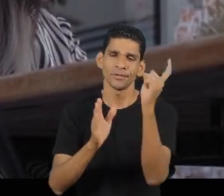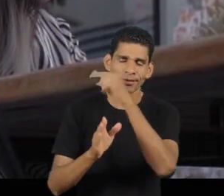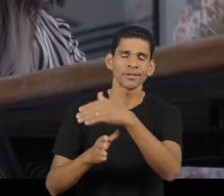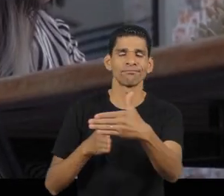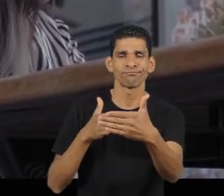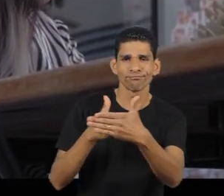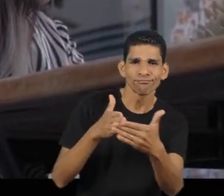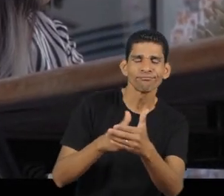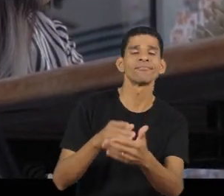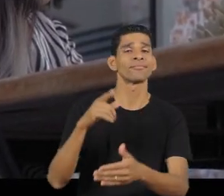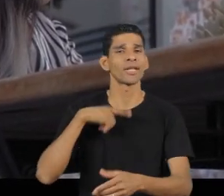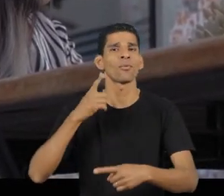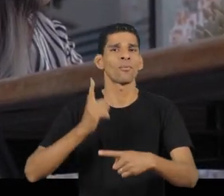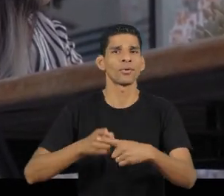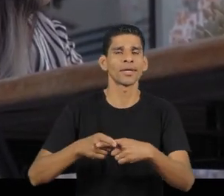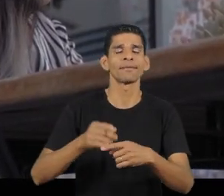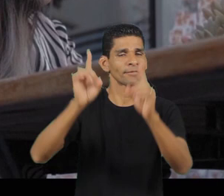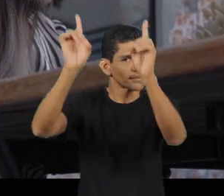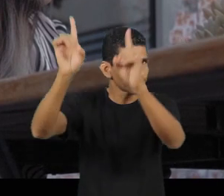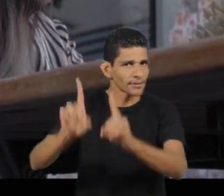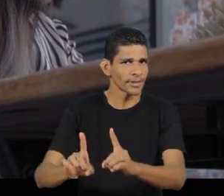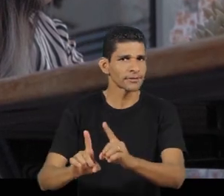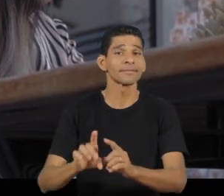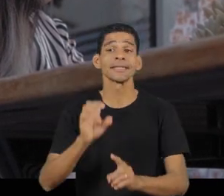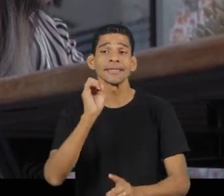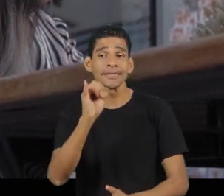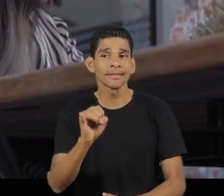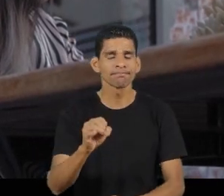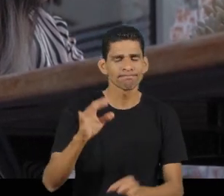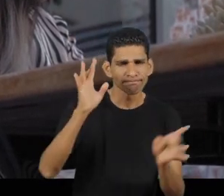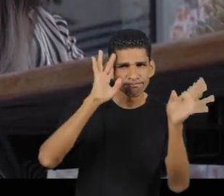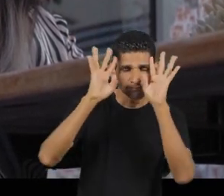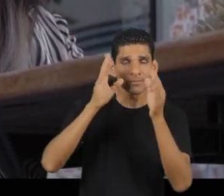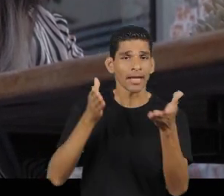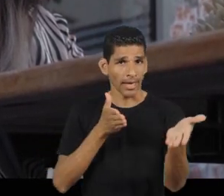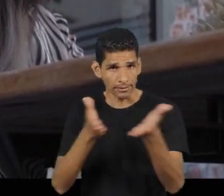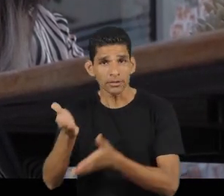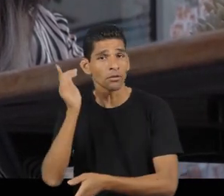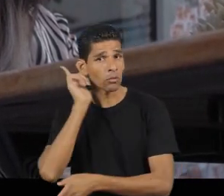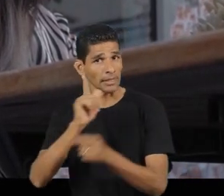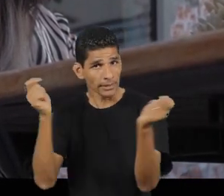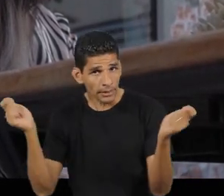possui limitações, e que essas limitações, se houverem acessibilidades